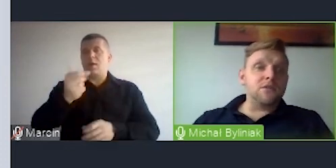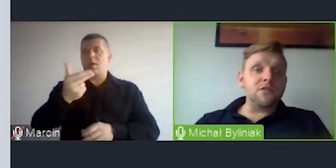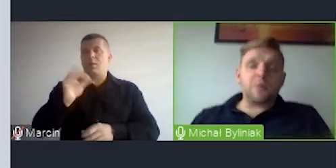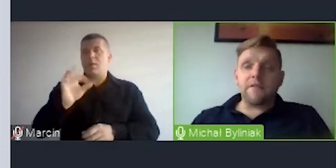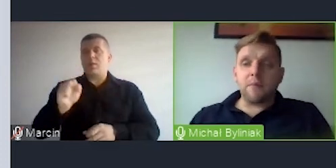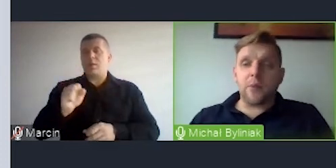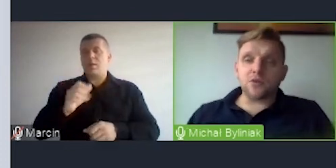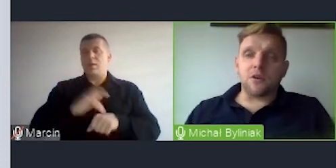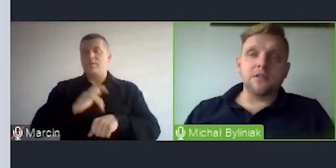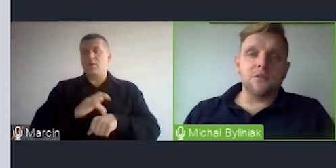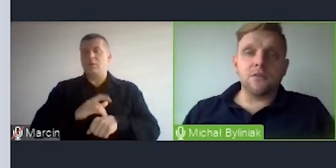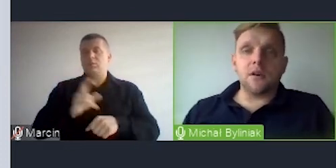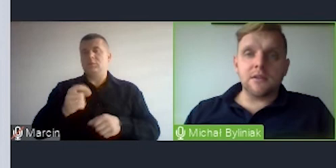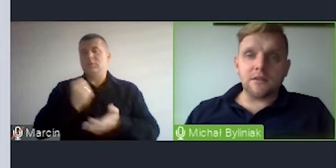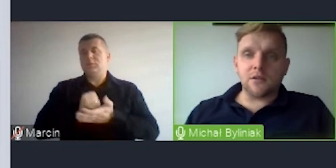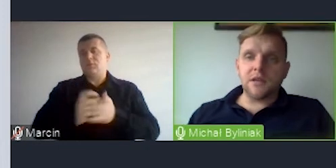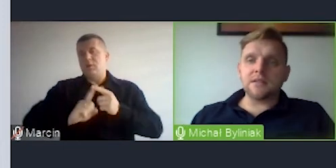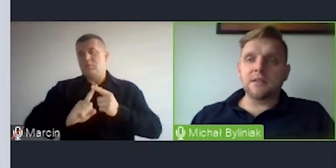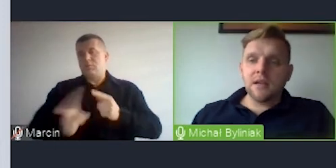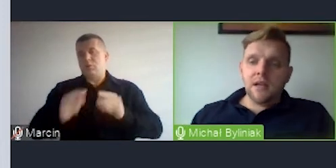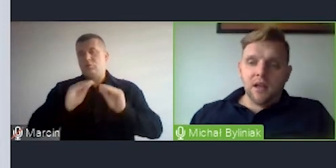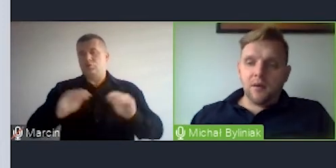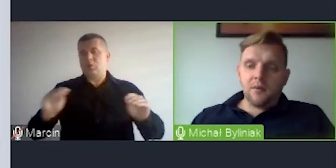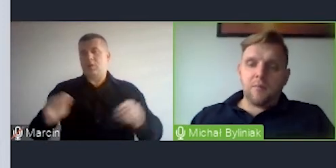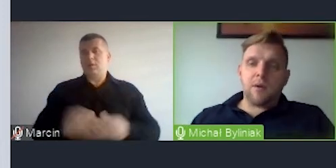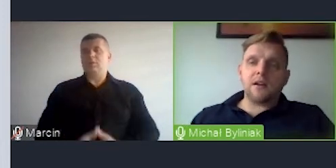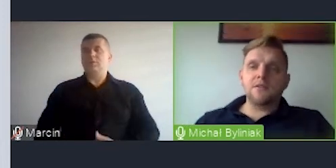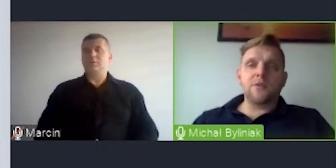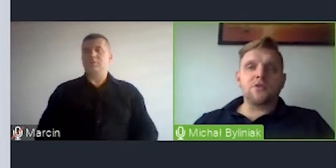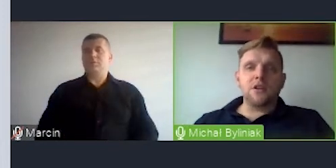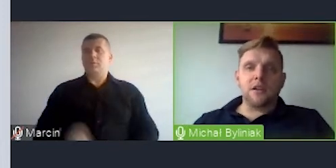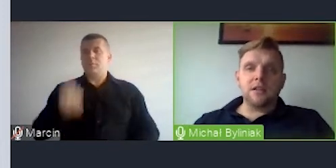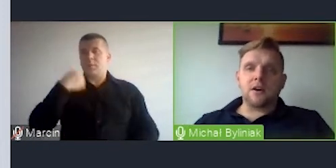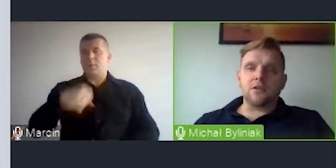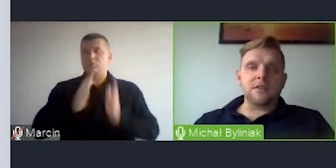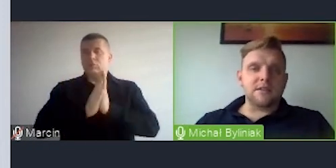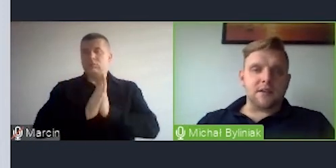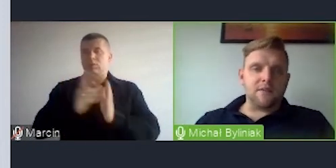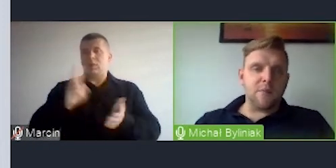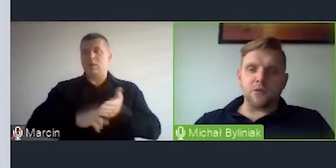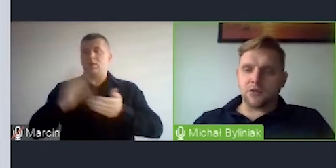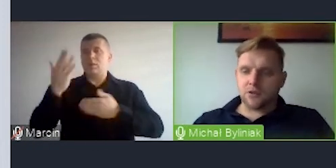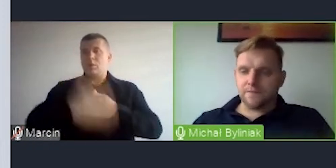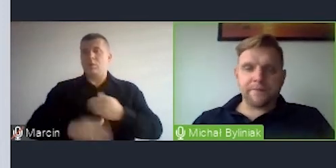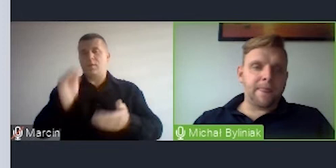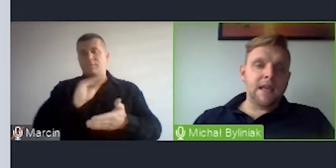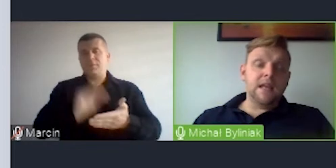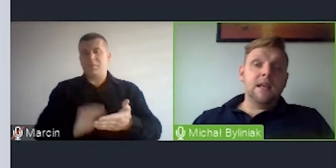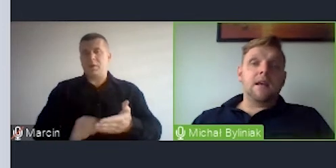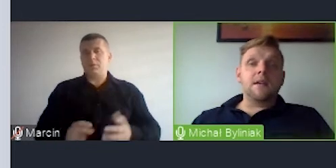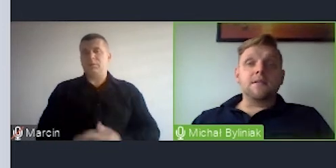To sprawa po szkoleniu, natomiast bardzo proszę je na koniec wypełnić.